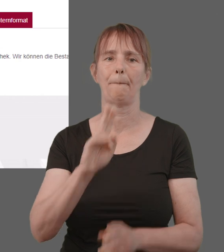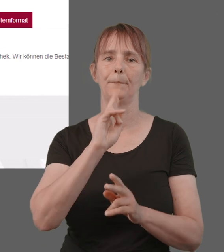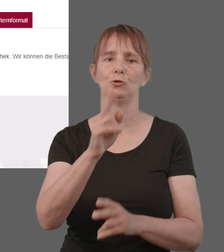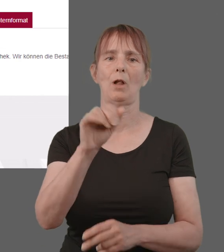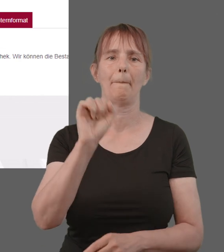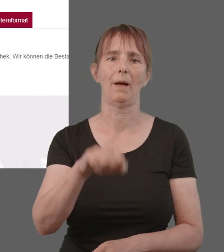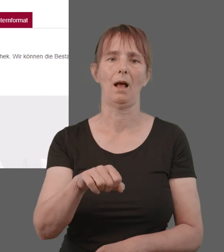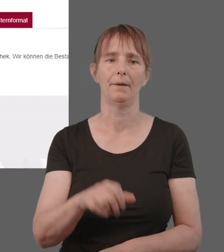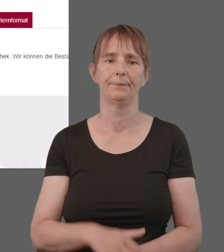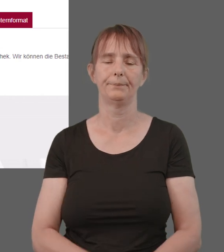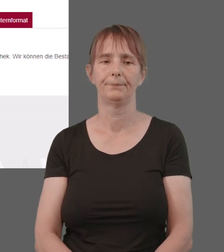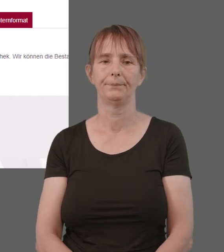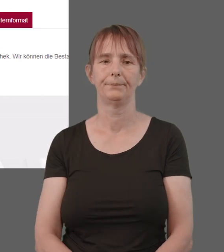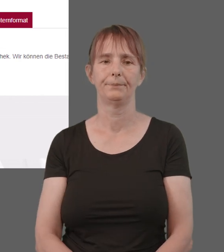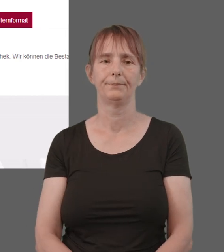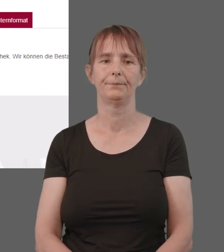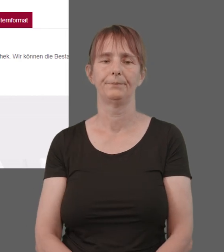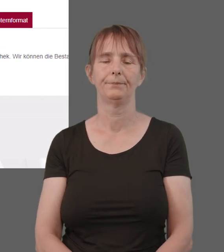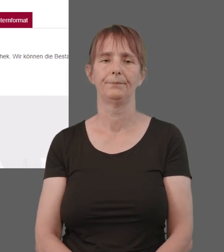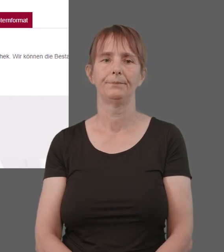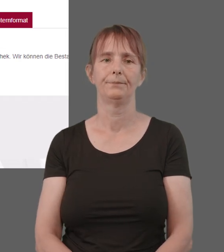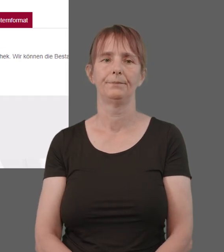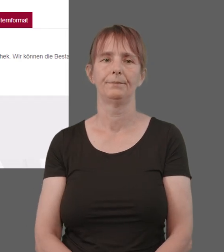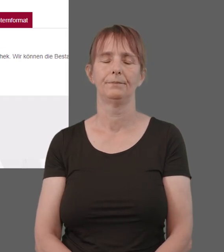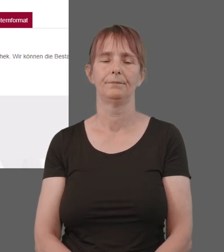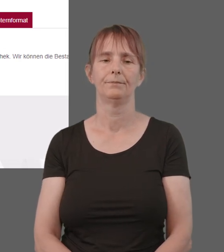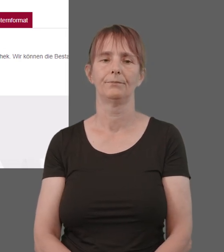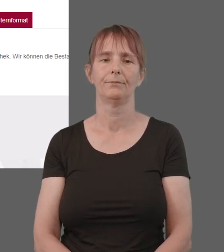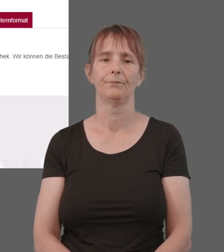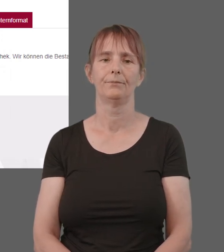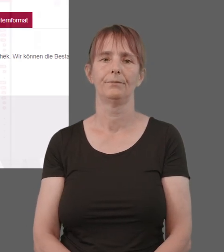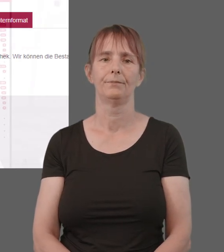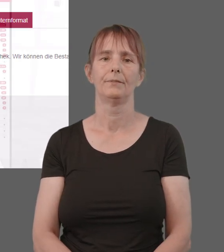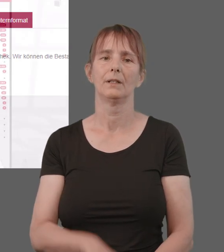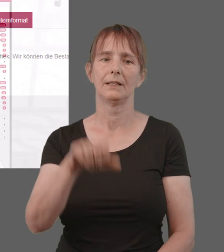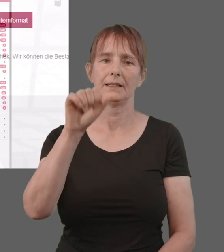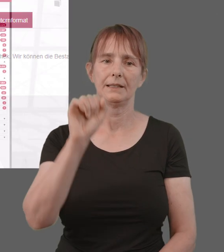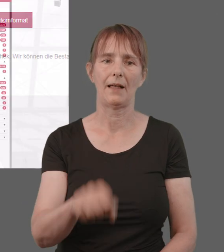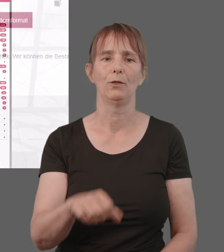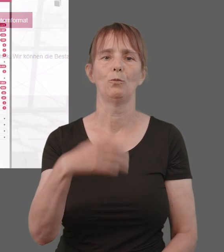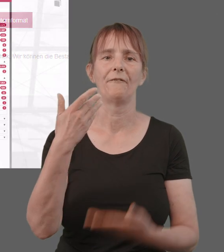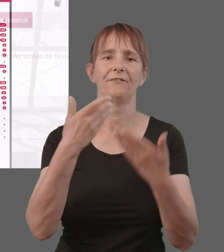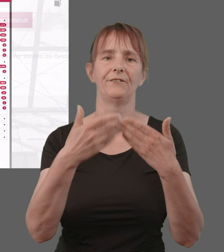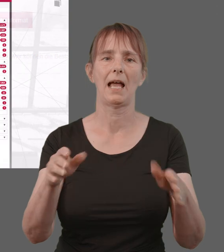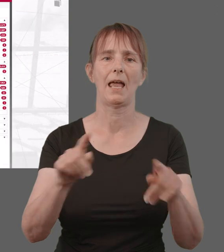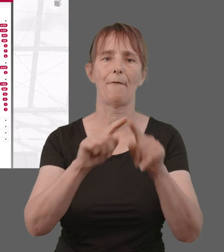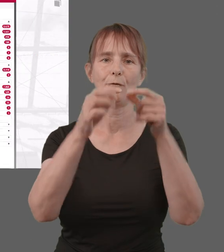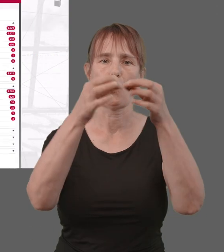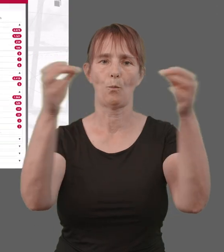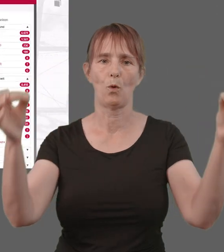Fernleihformular zur Bestellung verwenden. Schauen wir uns nun ein Beispiel für eine Kopienbestellung